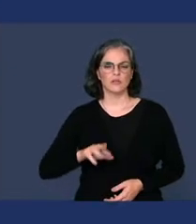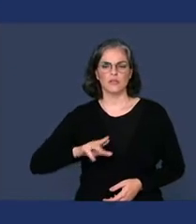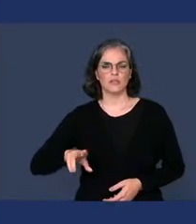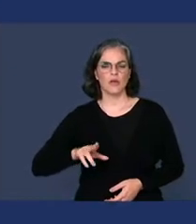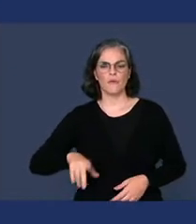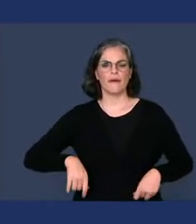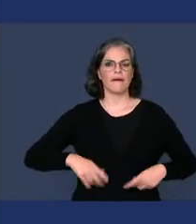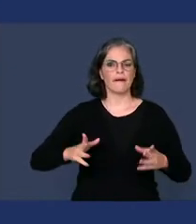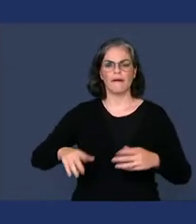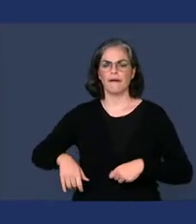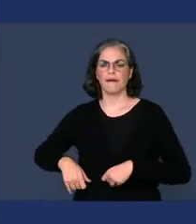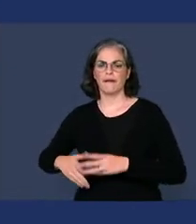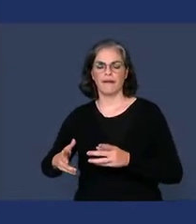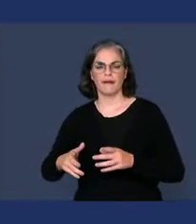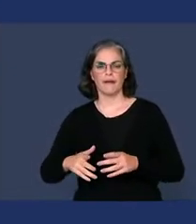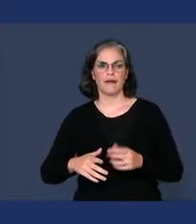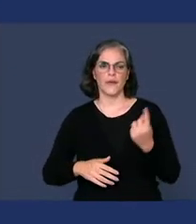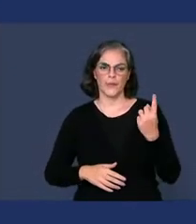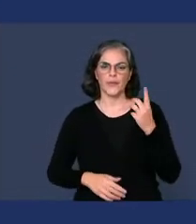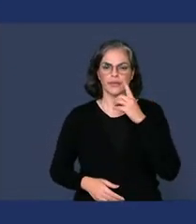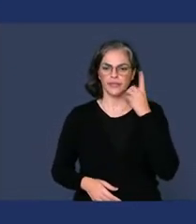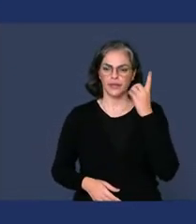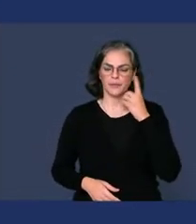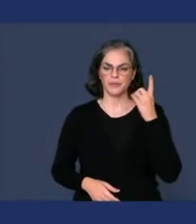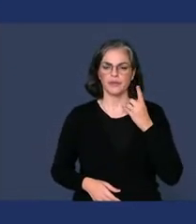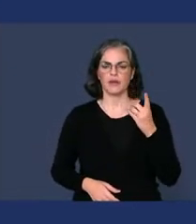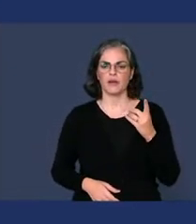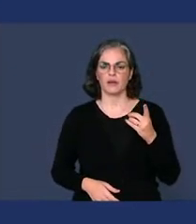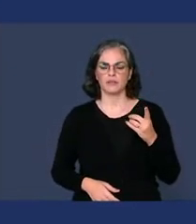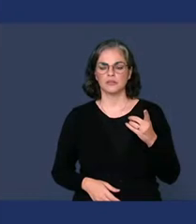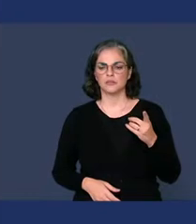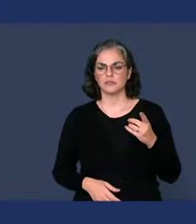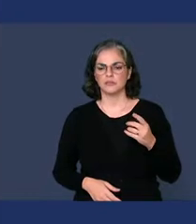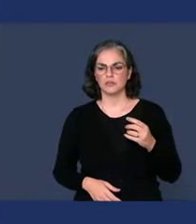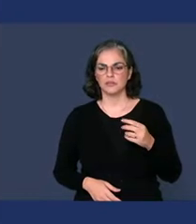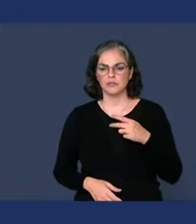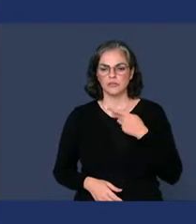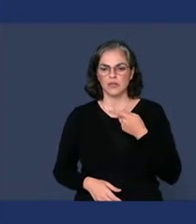DE NÃO SE TRATA DE BILHÕES AQUI, ALI, JOGADOS PARA QUALQUER LADO, COMO DISSE QUE QUER QUE O DEPUTADO SEJA